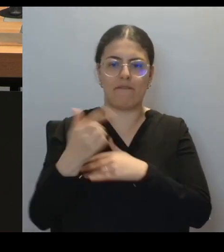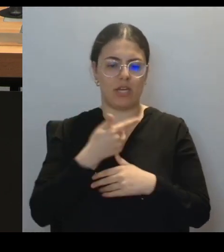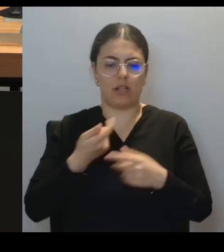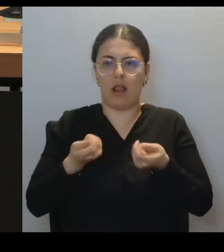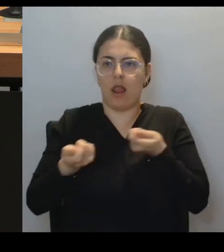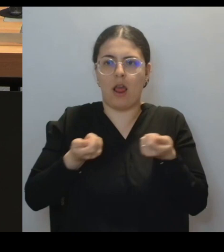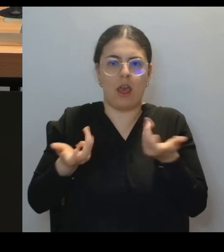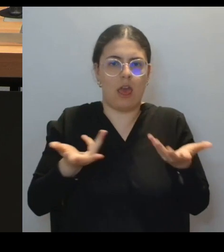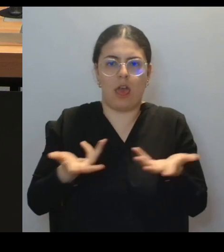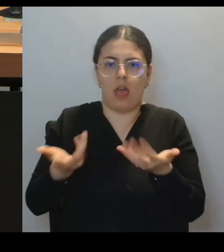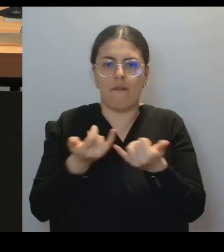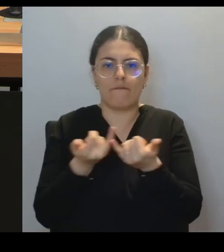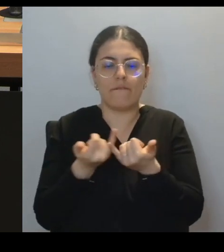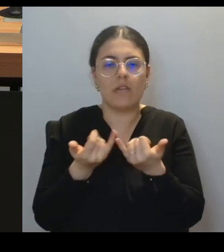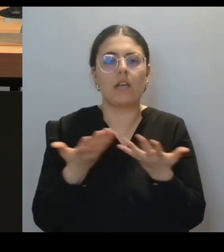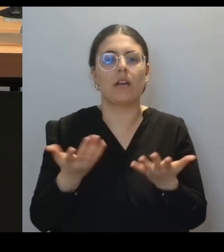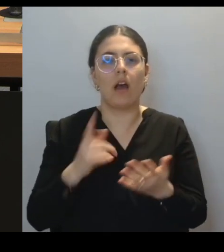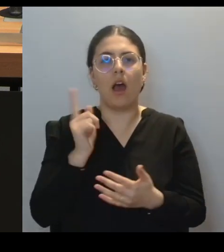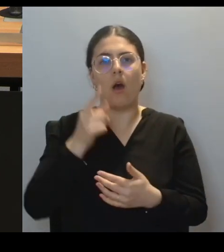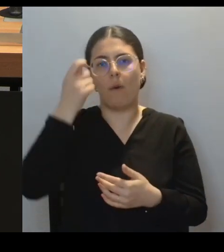aktuell immer noch katastrophal ist. Meine Damen und Herren